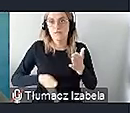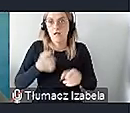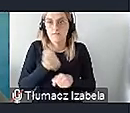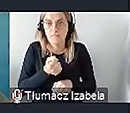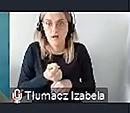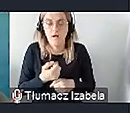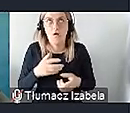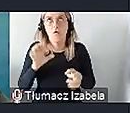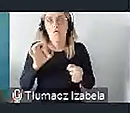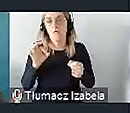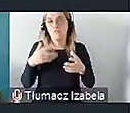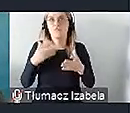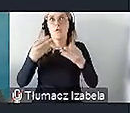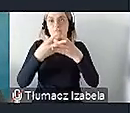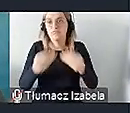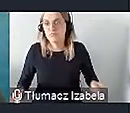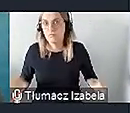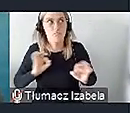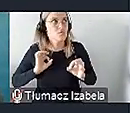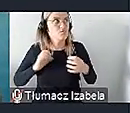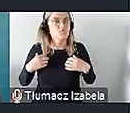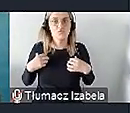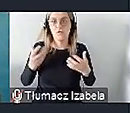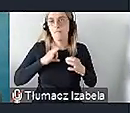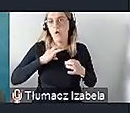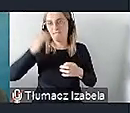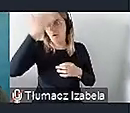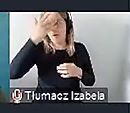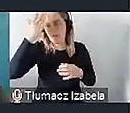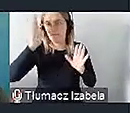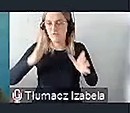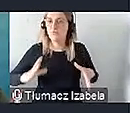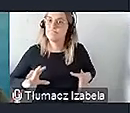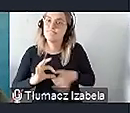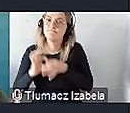albo coś się posypie w naszym życiu. Czyli jakby wyobraźnia będzie podążać za tymi emocjami.